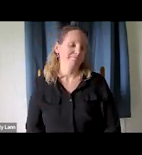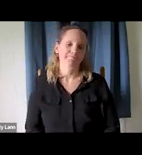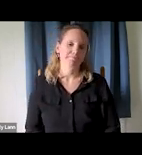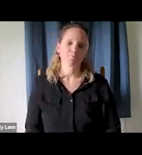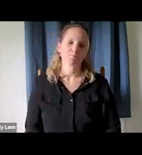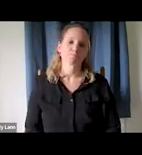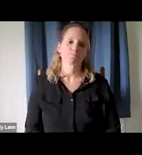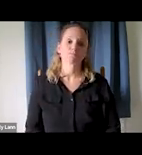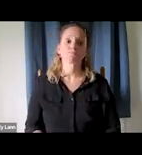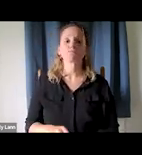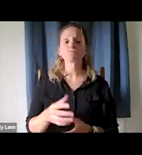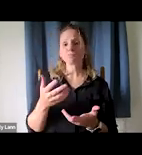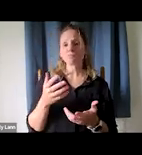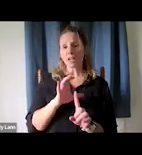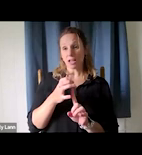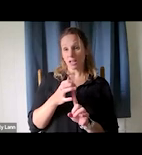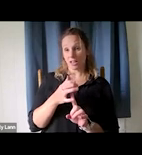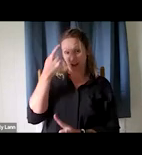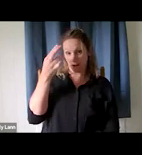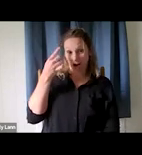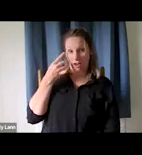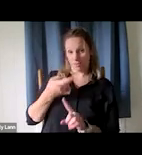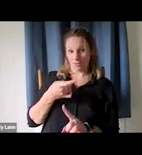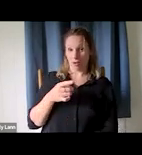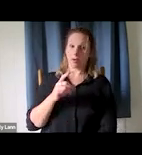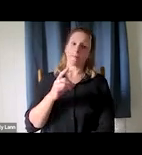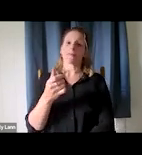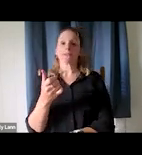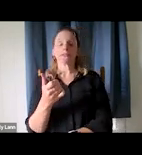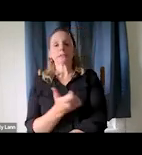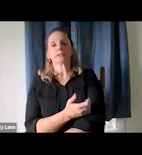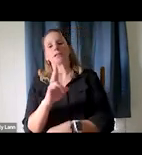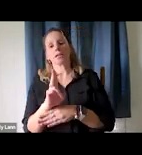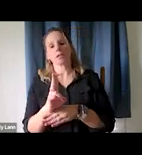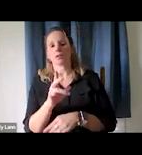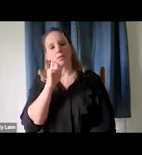Las afecciones causadas por el consumo de sustancias tampoco son consideradas un trastorno por consumo de sustancias